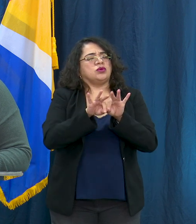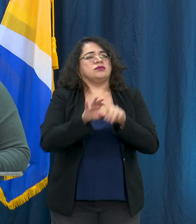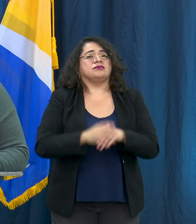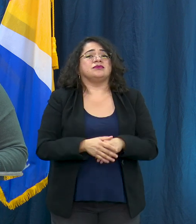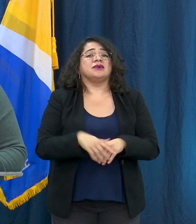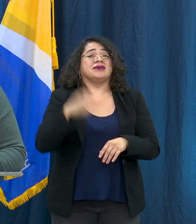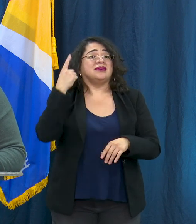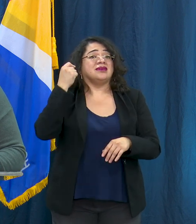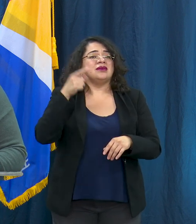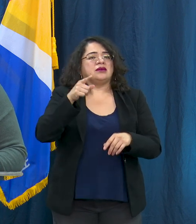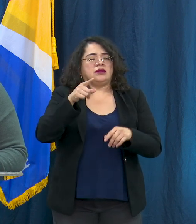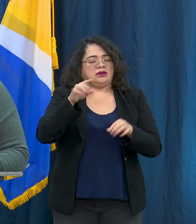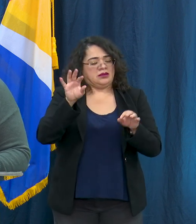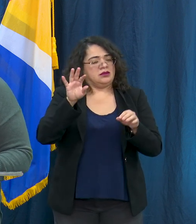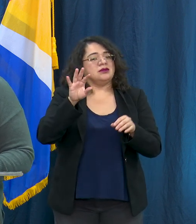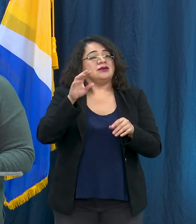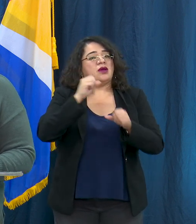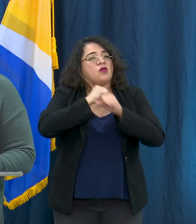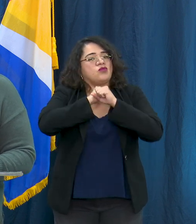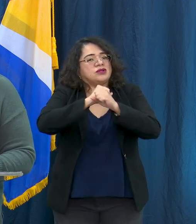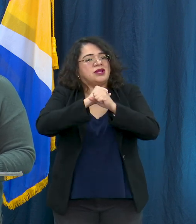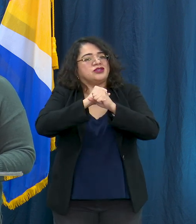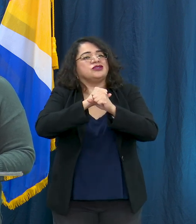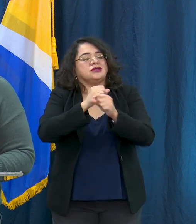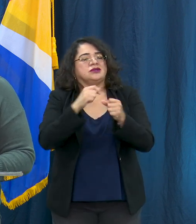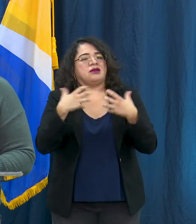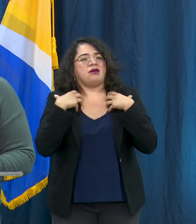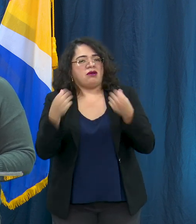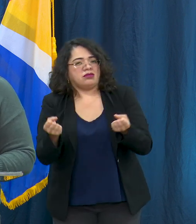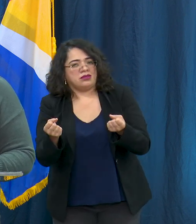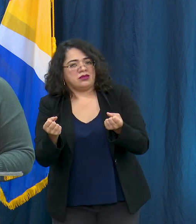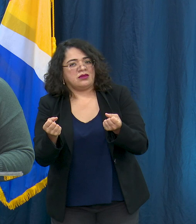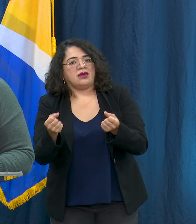a las medidas para proteger a la salut de sus de ustedes sus empleados y el